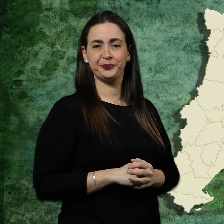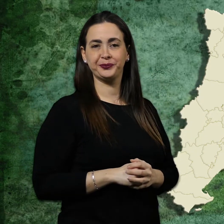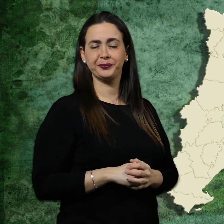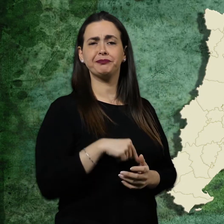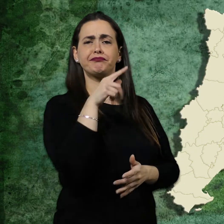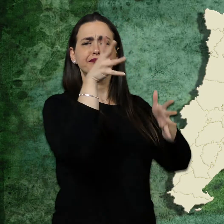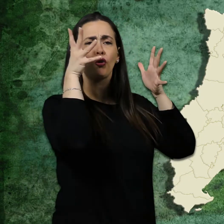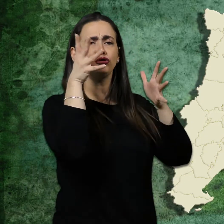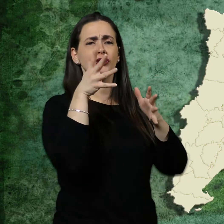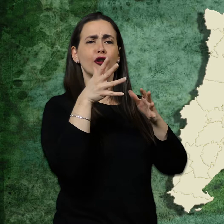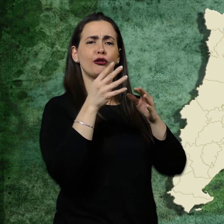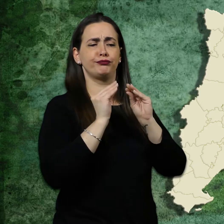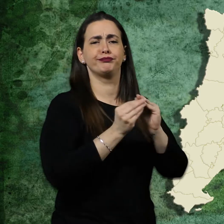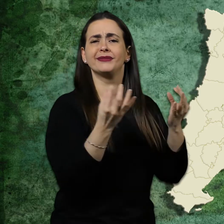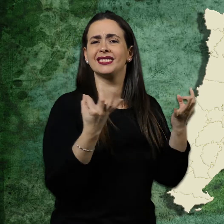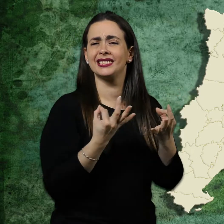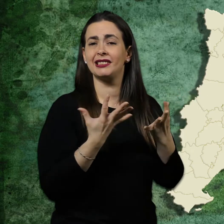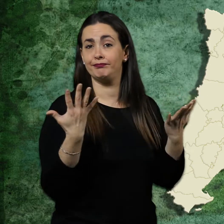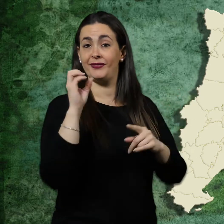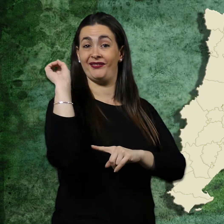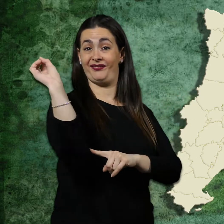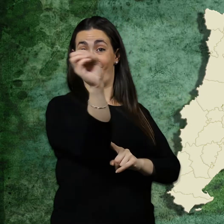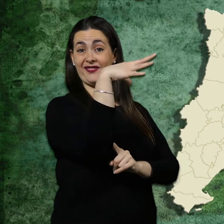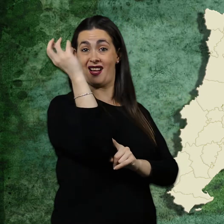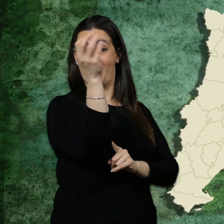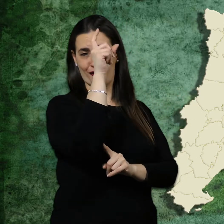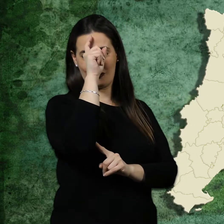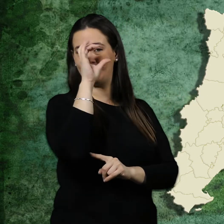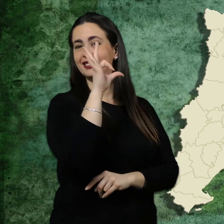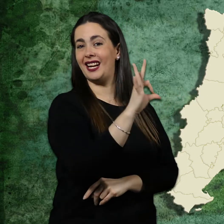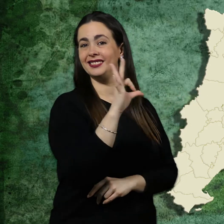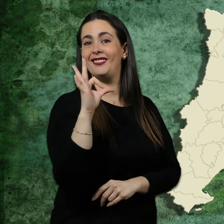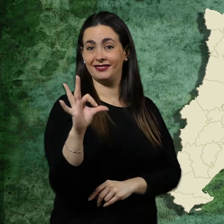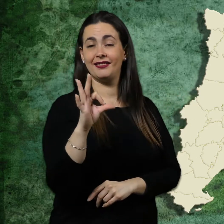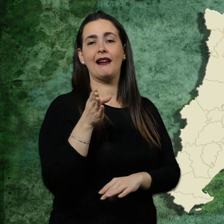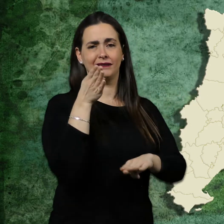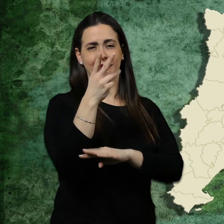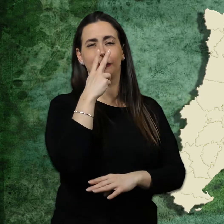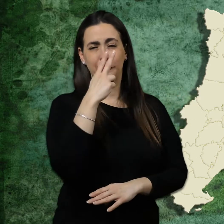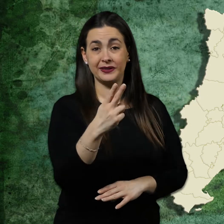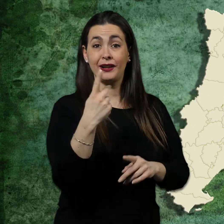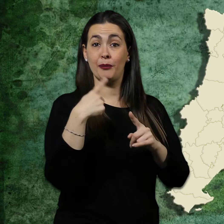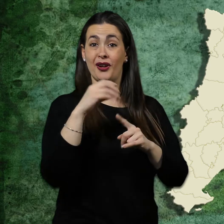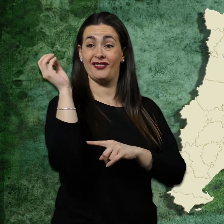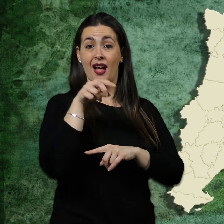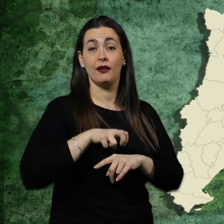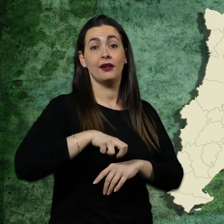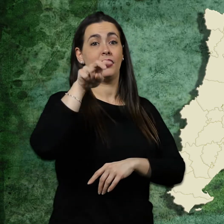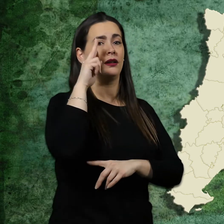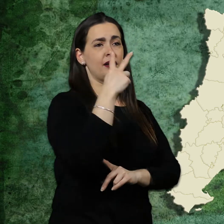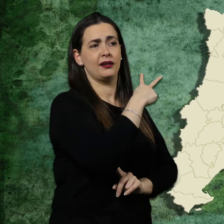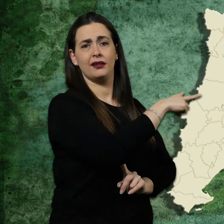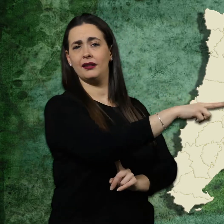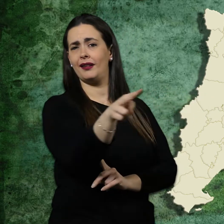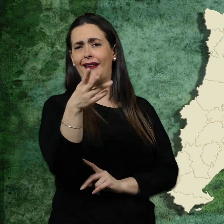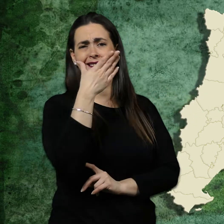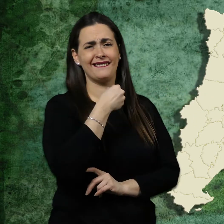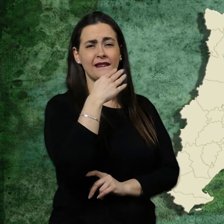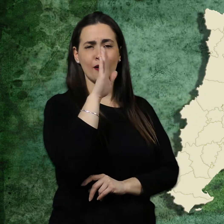Imprescindibles: Visitar el far de Sant Sebastià i el seu mirador,